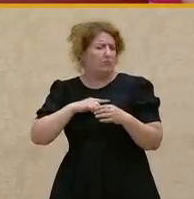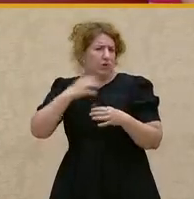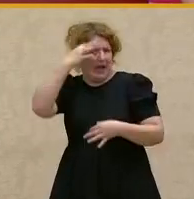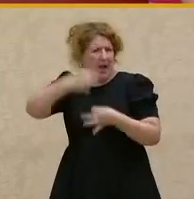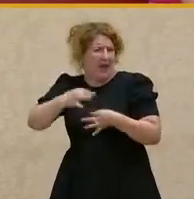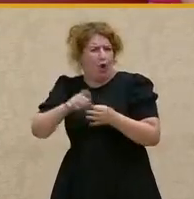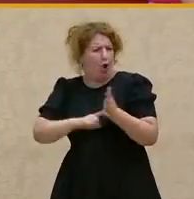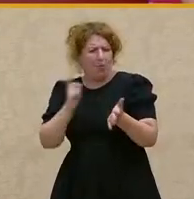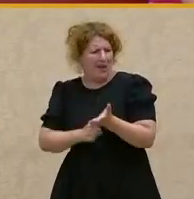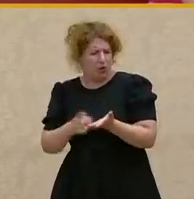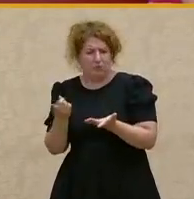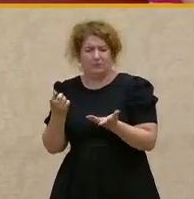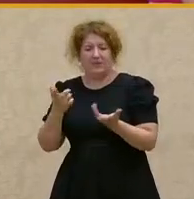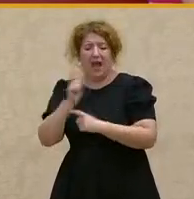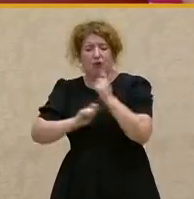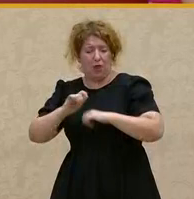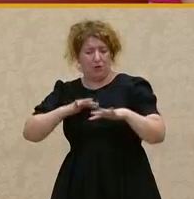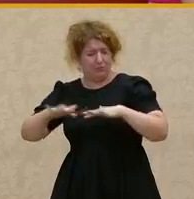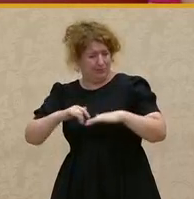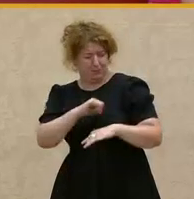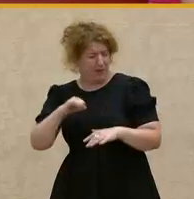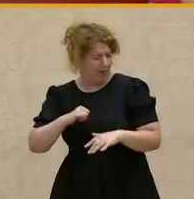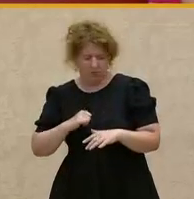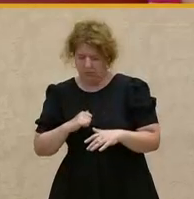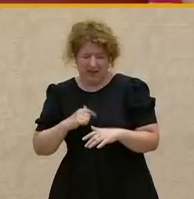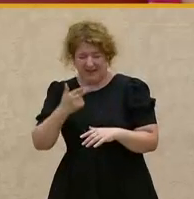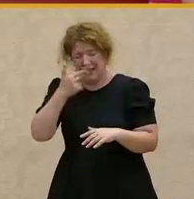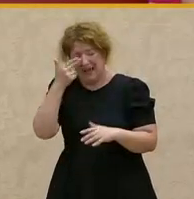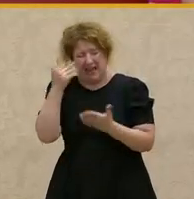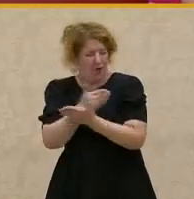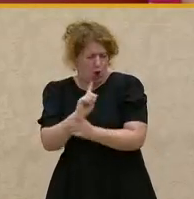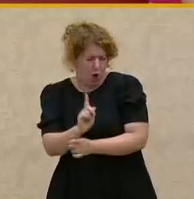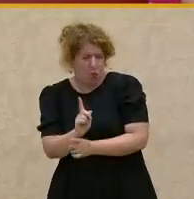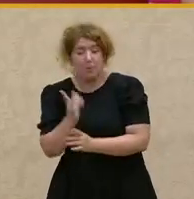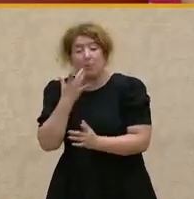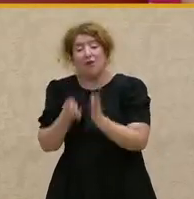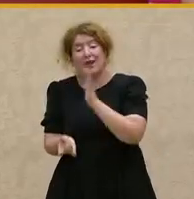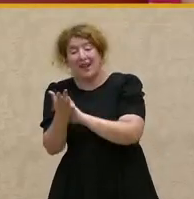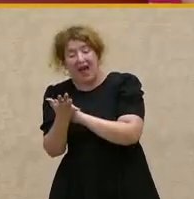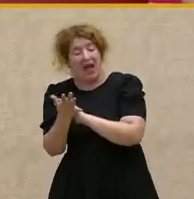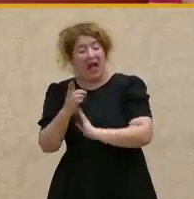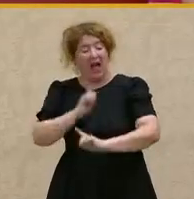la fórmula de concierto de plazas públicas gestionadas por las asociaciones sin ánimo